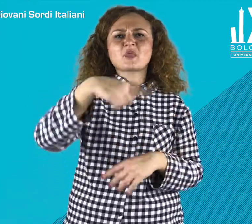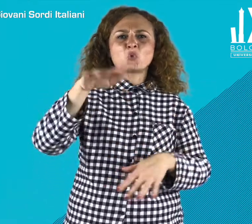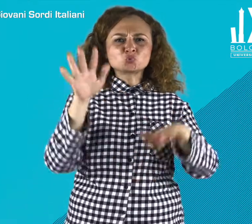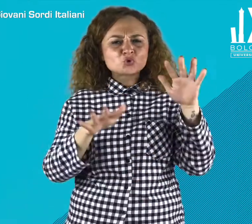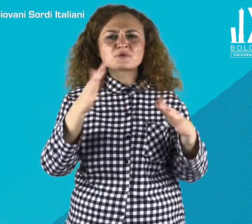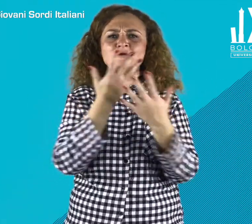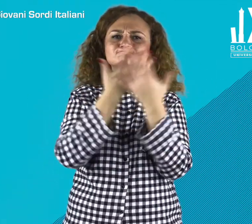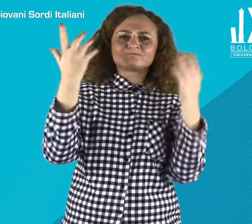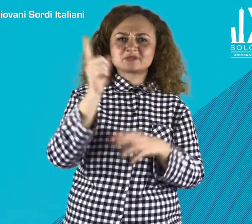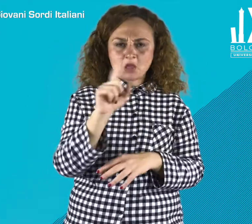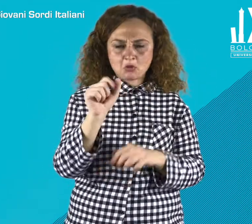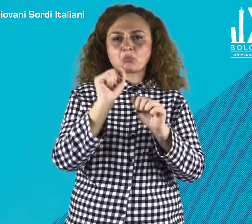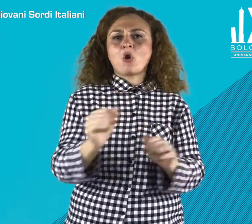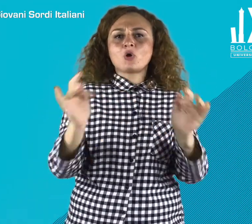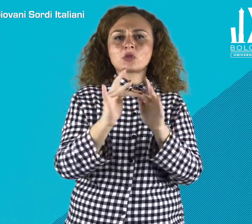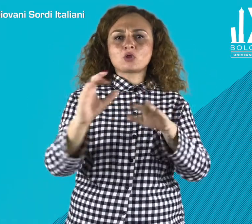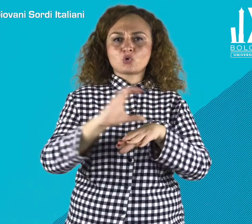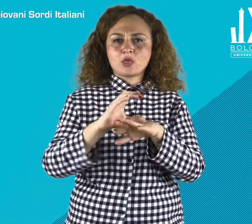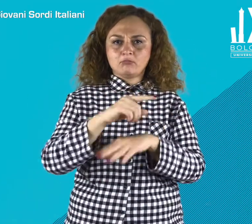infine, se avete dubbi o bisogno di chiarimenti scriveteci!